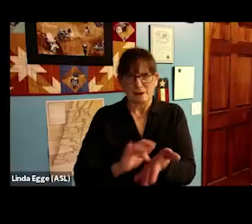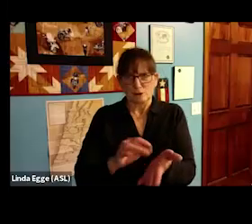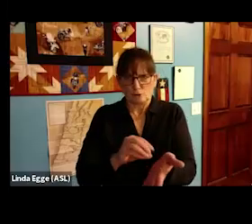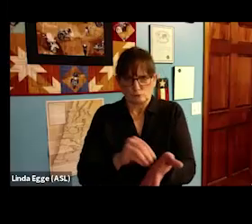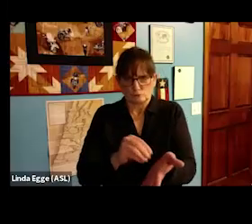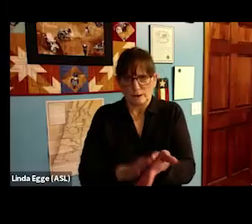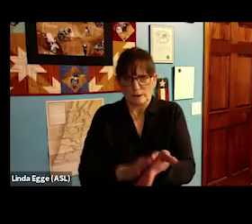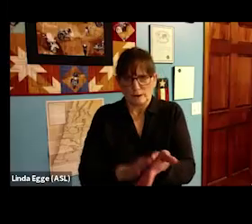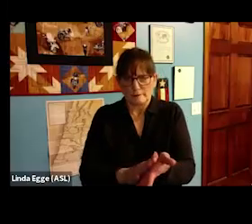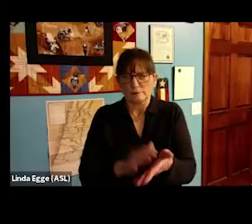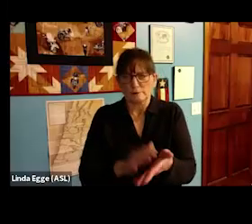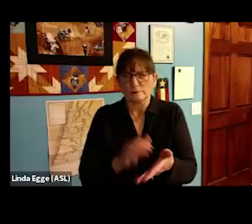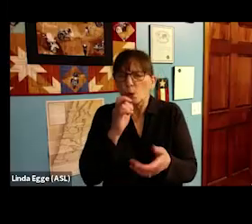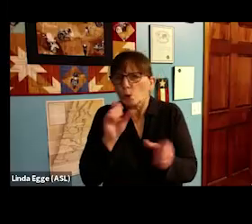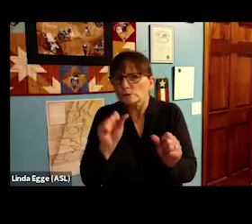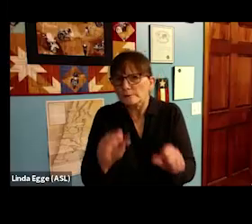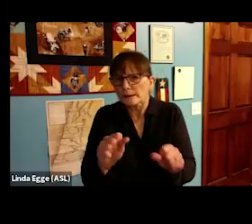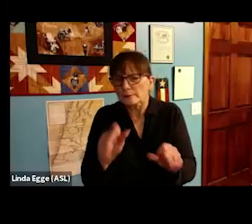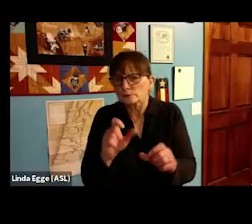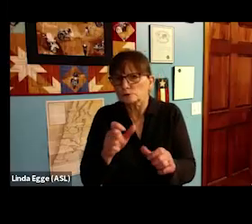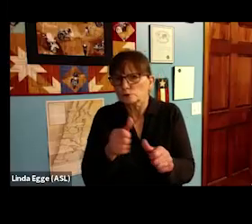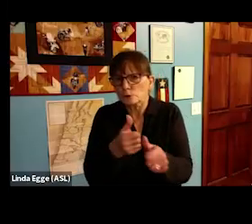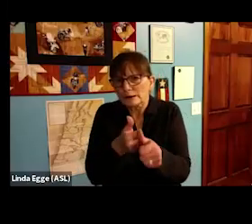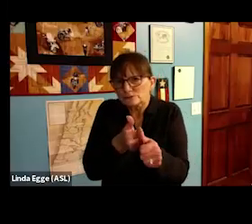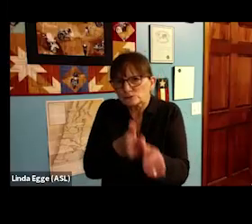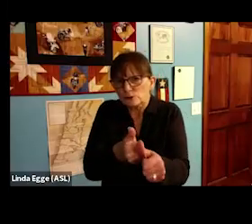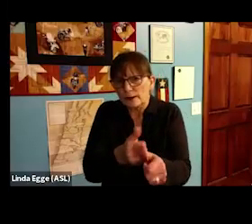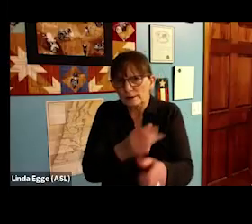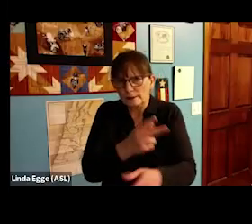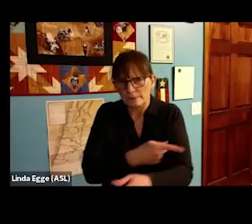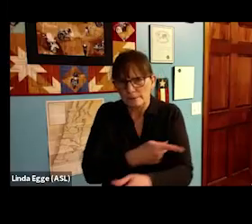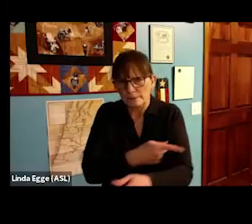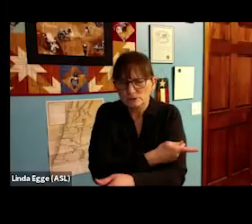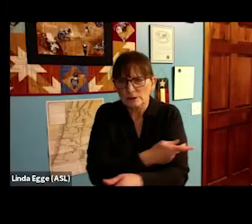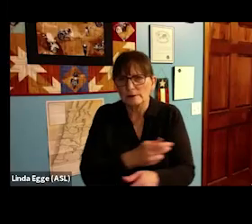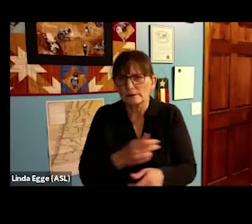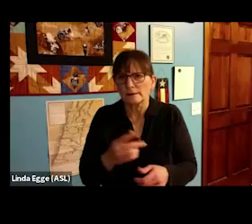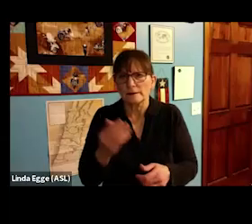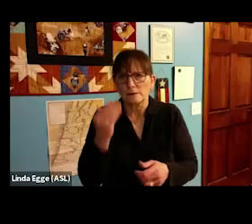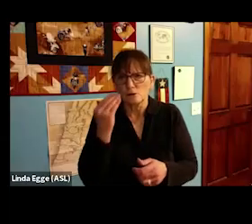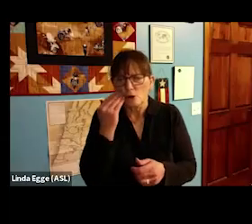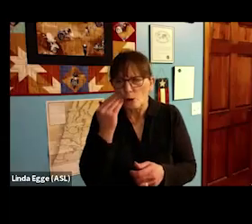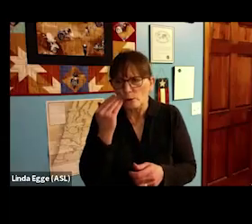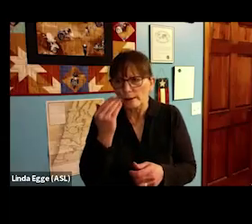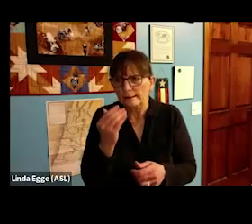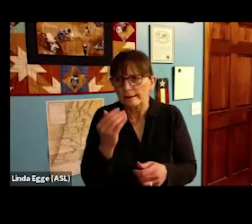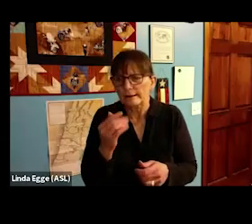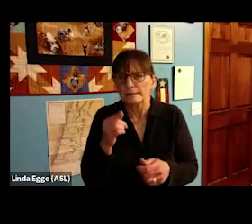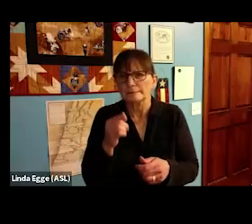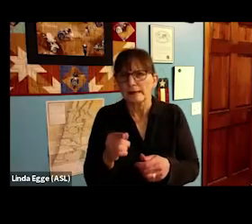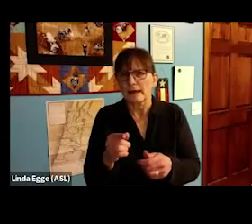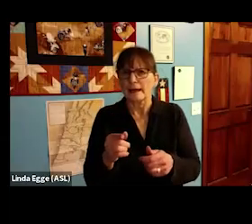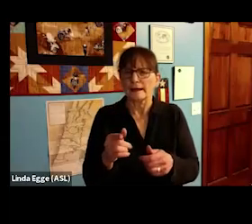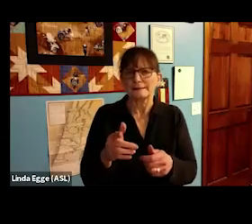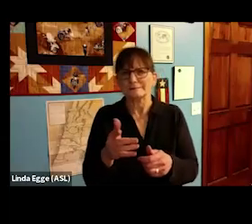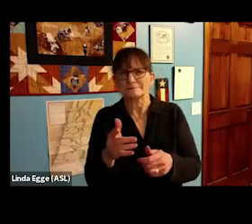de los servicios en línea de la SSA ayudará a agilizar ese proceso y garantizar esa eficiencia.